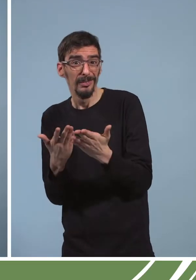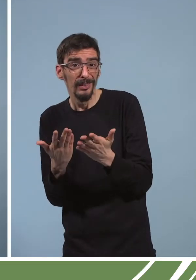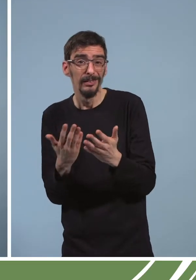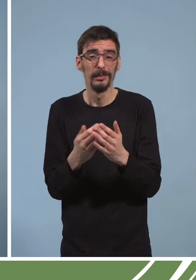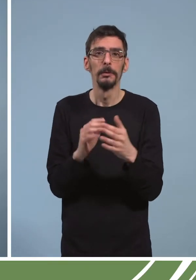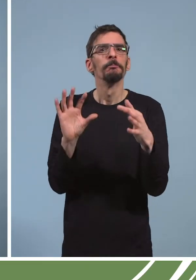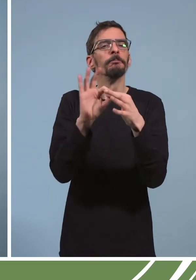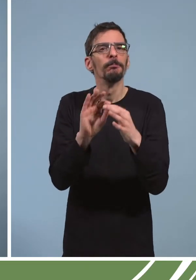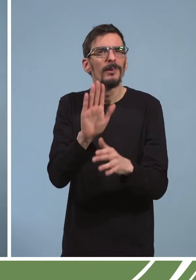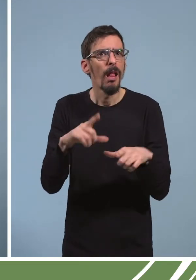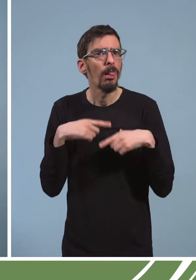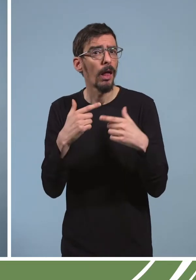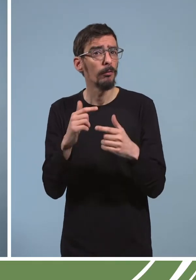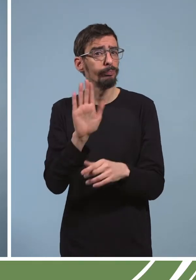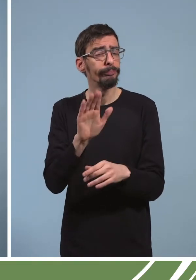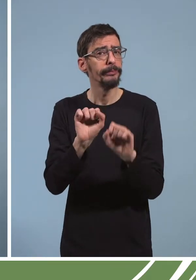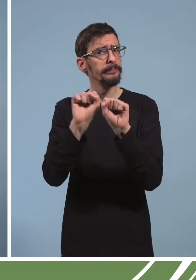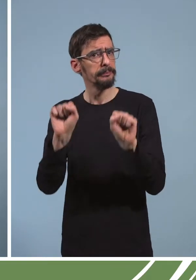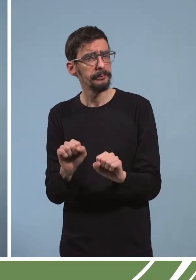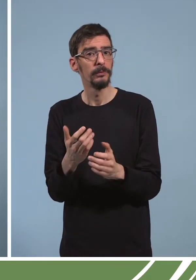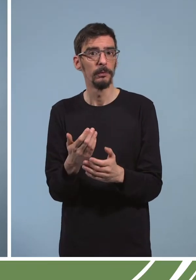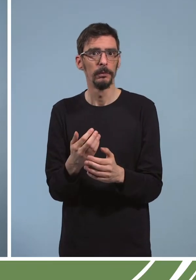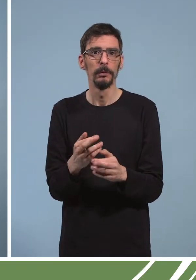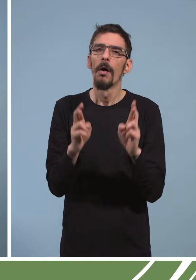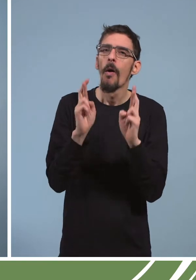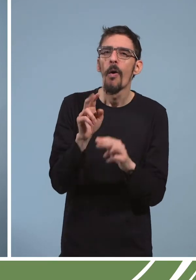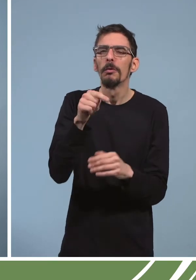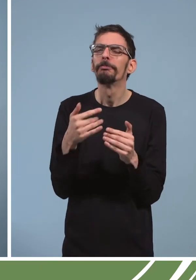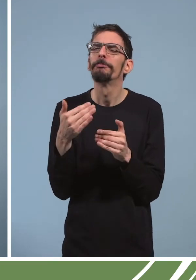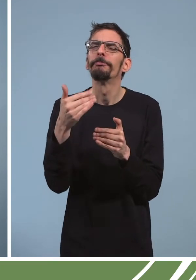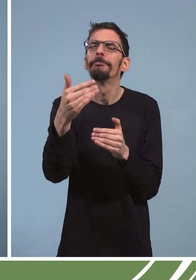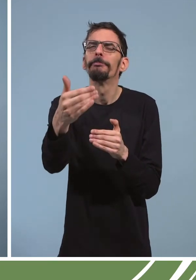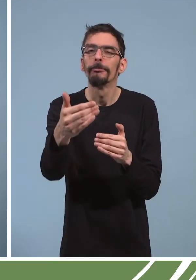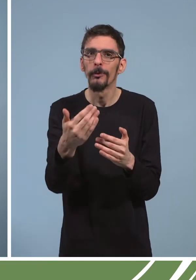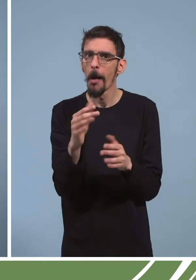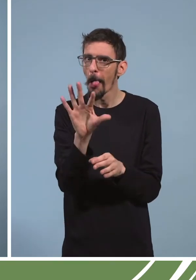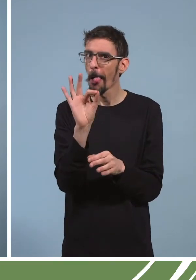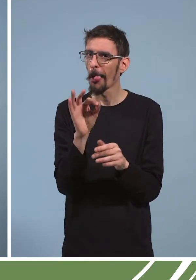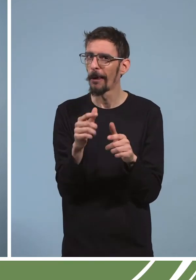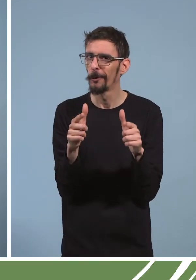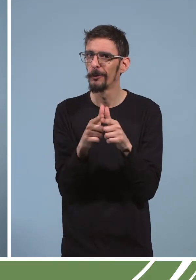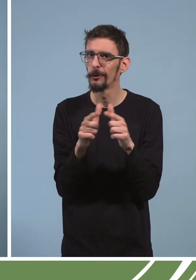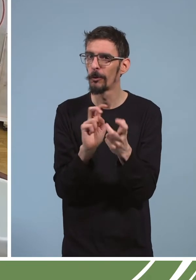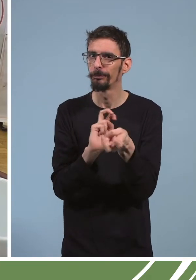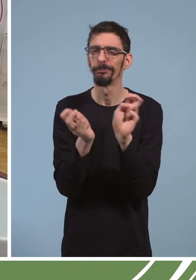Frag sie, welche Verbindungen sie zu ihrem Leben und/oder dem Wirtschaftssystem sehen. Ich hoffe, du probierst diese Methode aus!